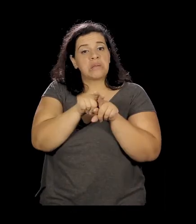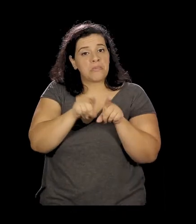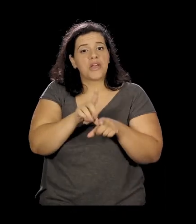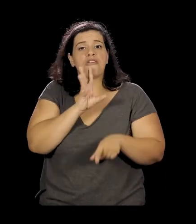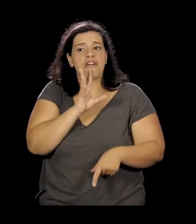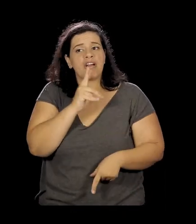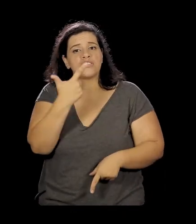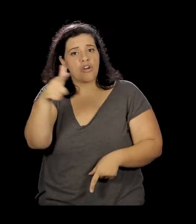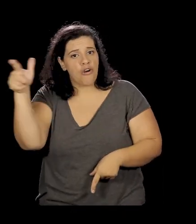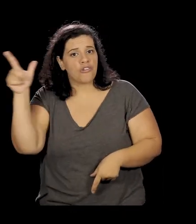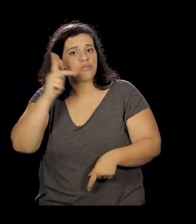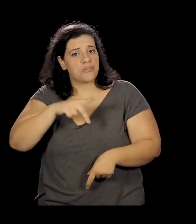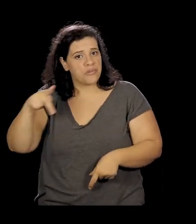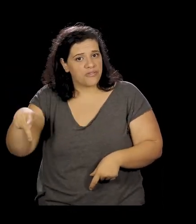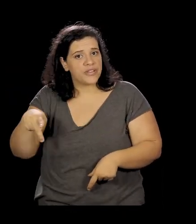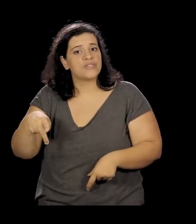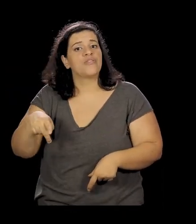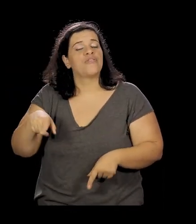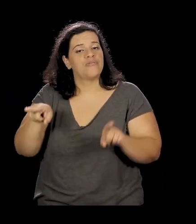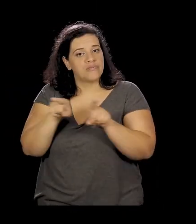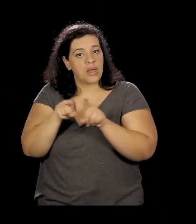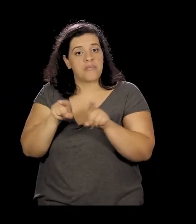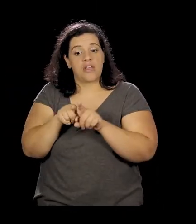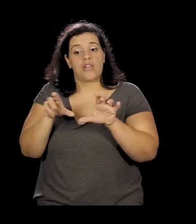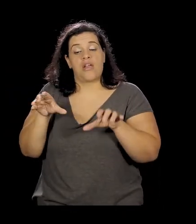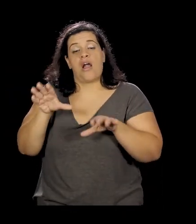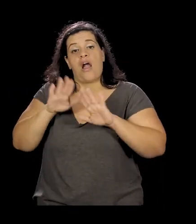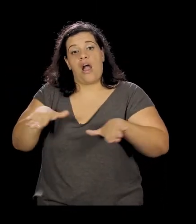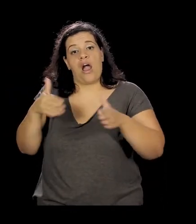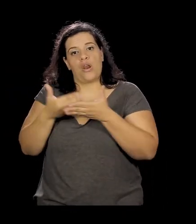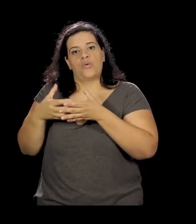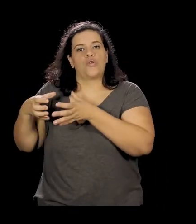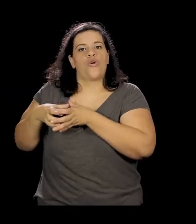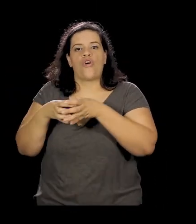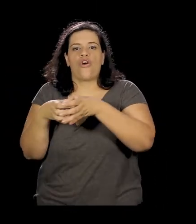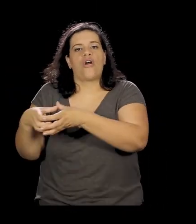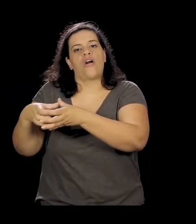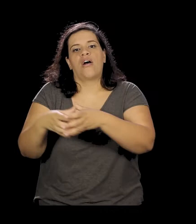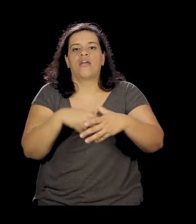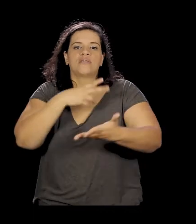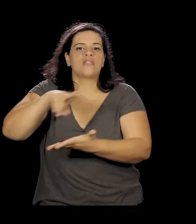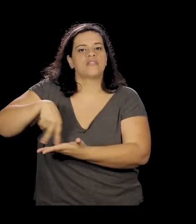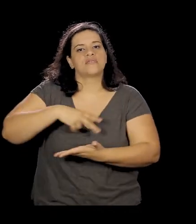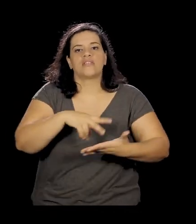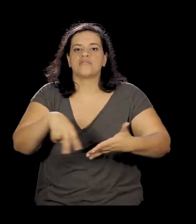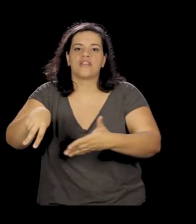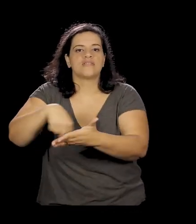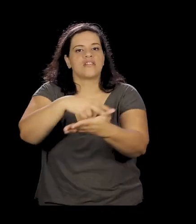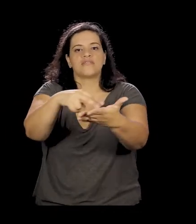Conheço outros colegas de outras universidades que vão com um grupo de alunos dançando pela universidade